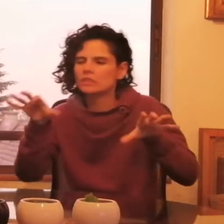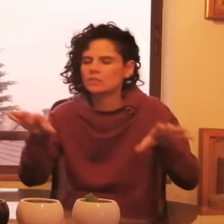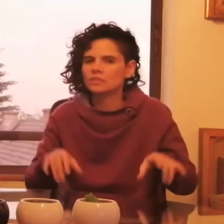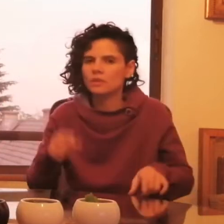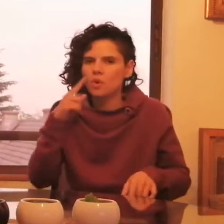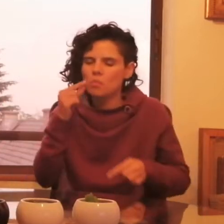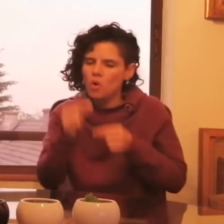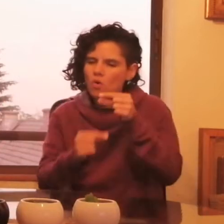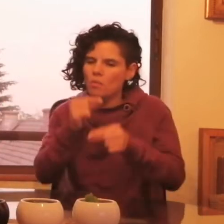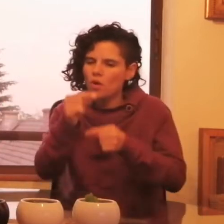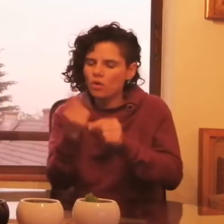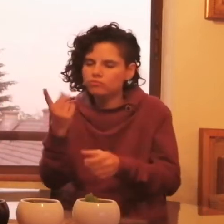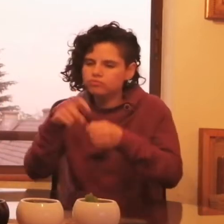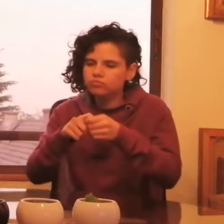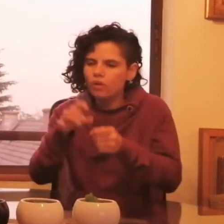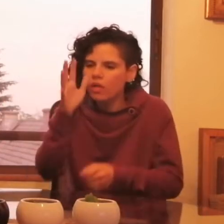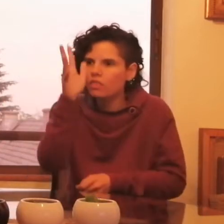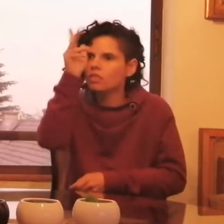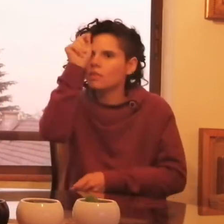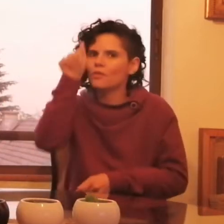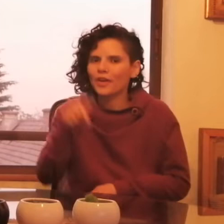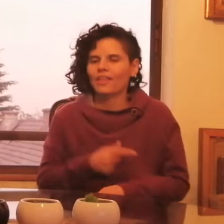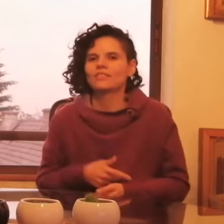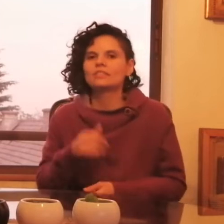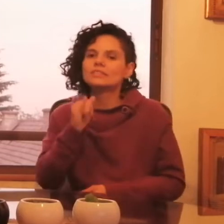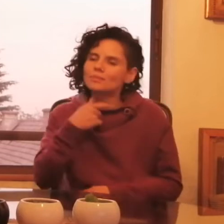poco de la carrera en el camino?- sí, igual me gustó y es como desafiante así porque